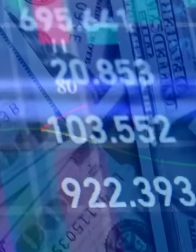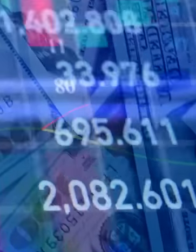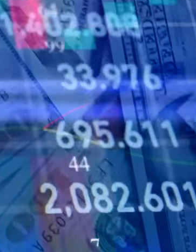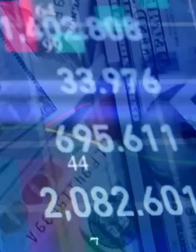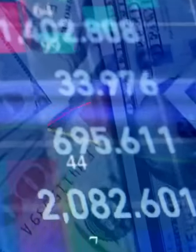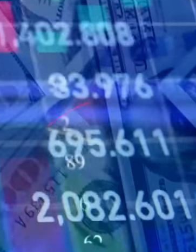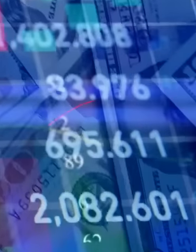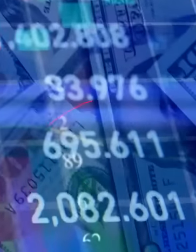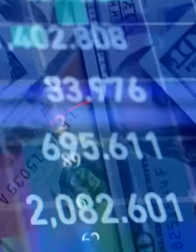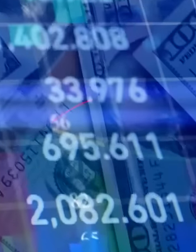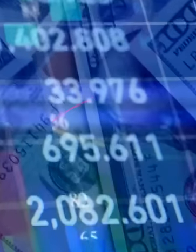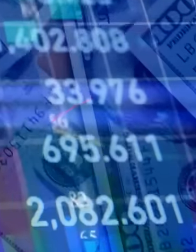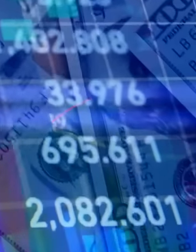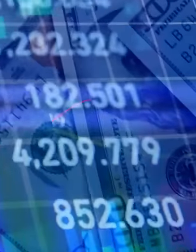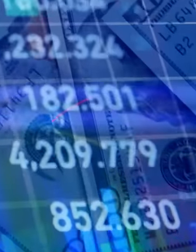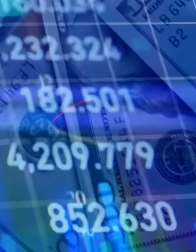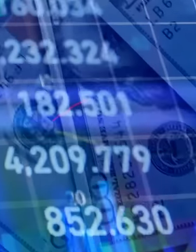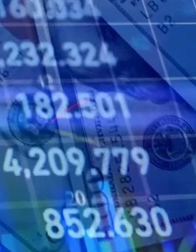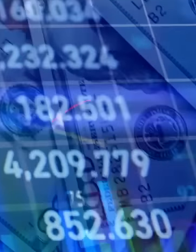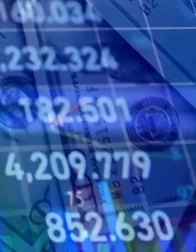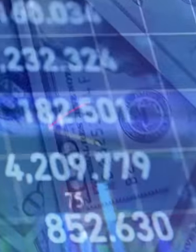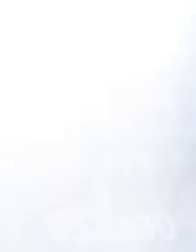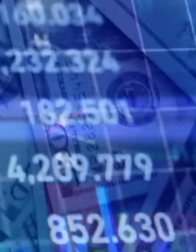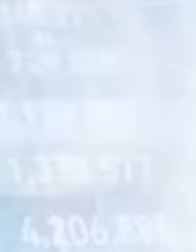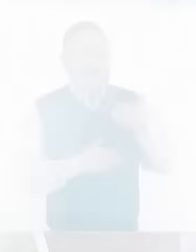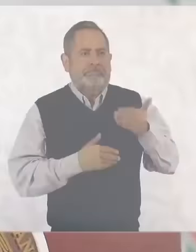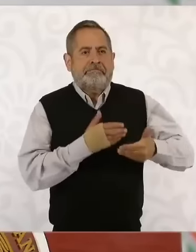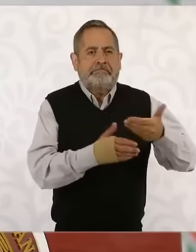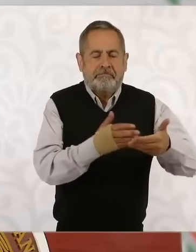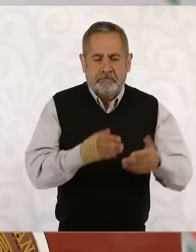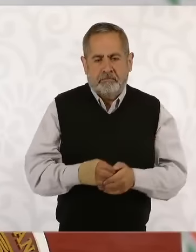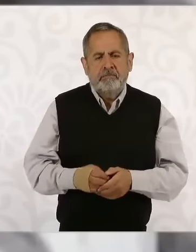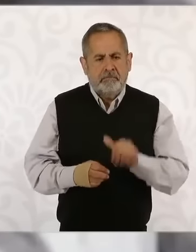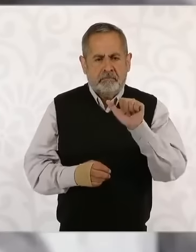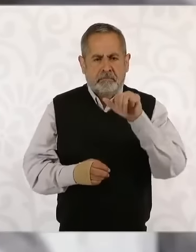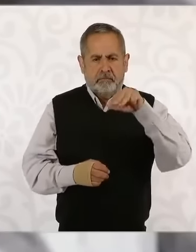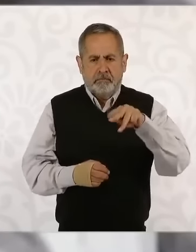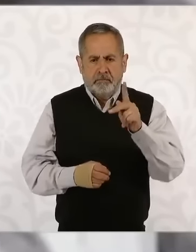estén operando bajo las normas legales del país. En la conferencia de prensa en Palacio Nacional,